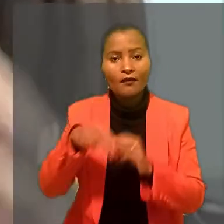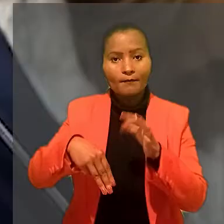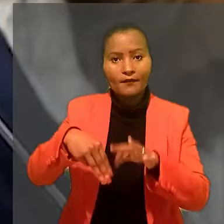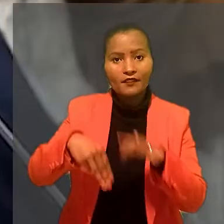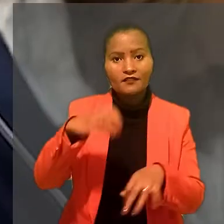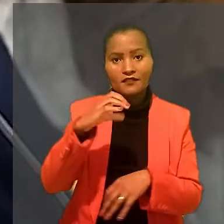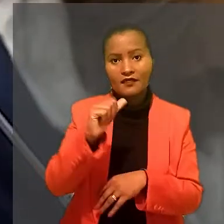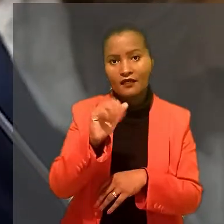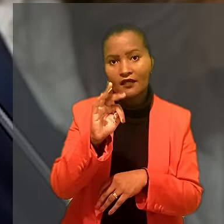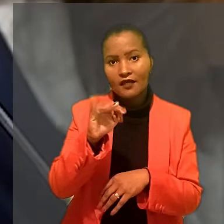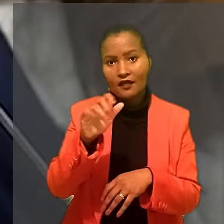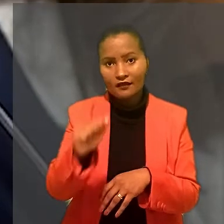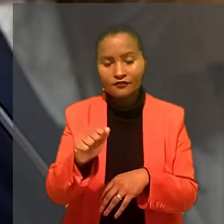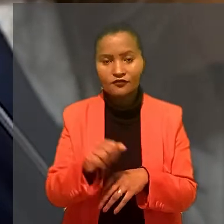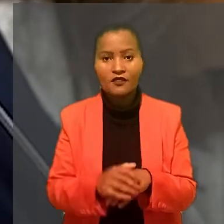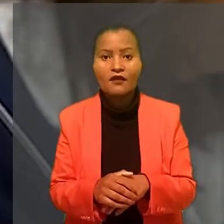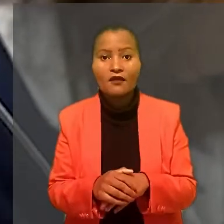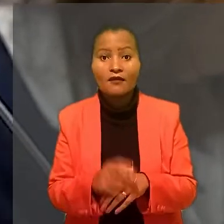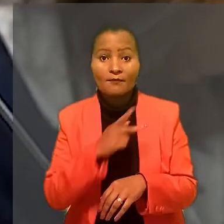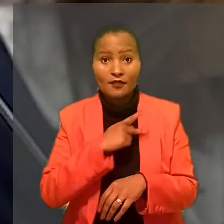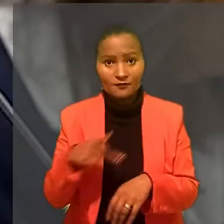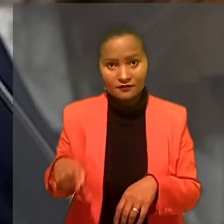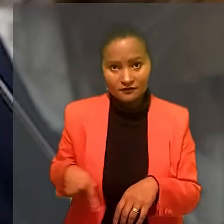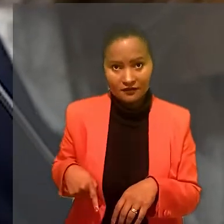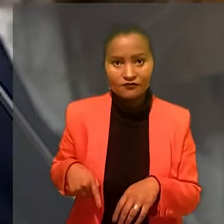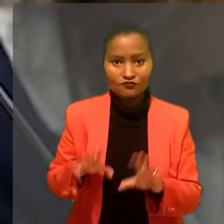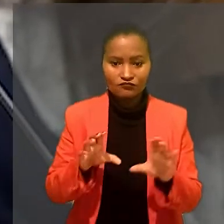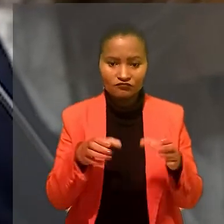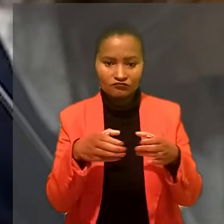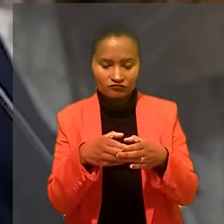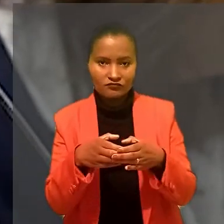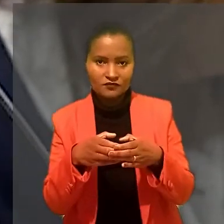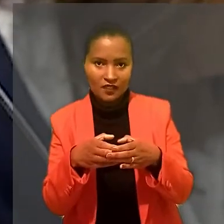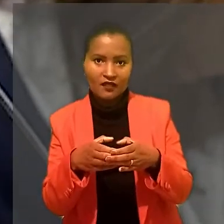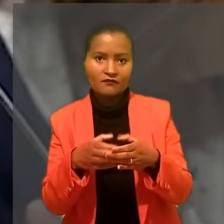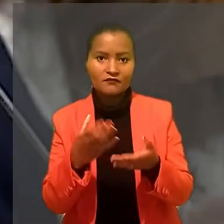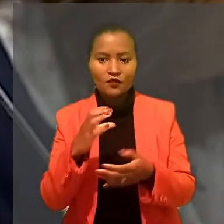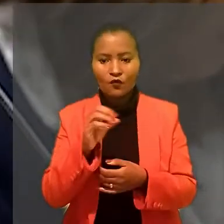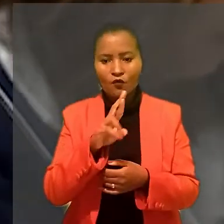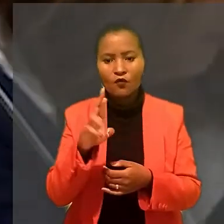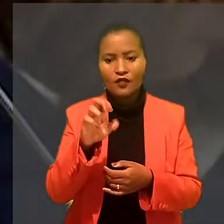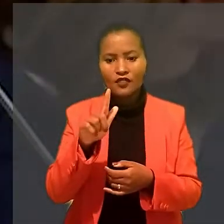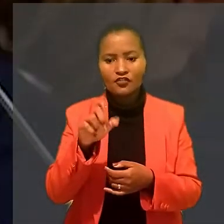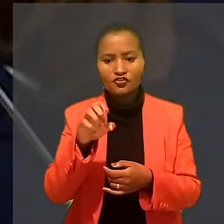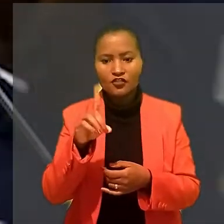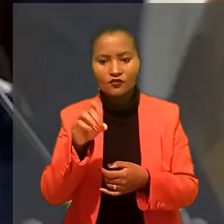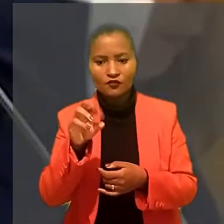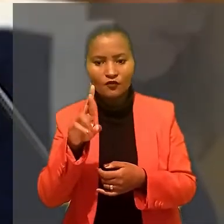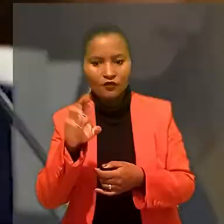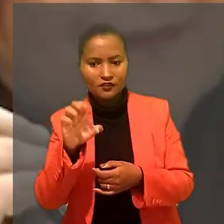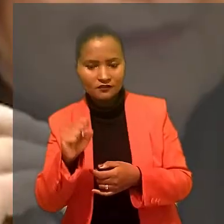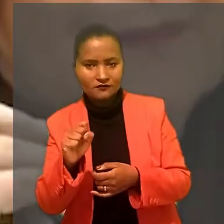Para o presidente do colégio de presidentes e corregedores dos Tribunais Regionais do Trabalho, Marcello Maciel Mancilha,